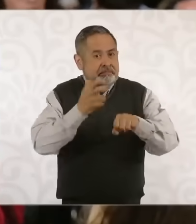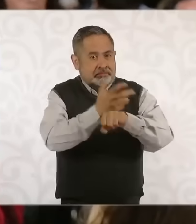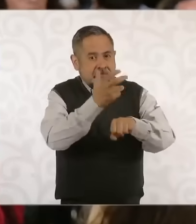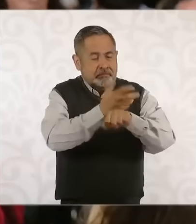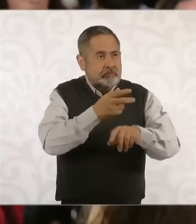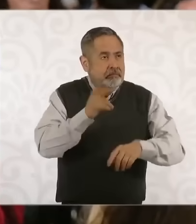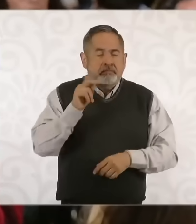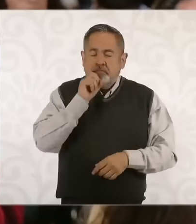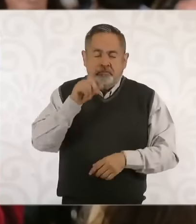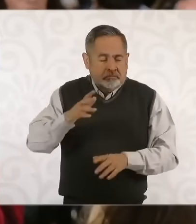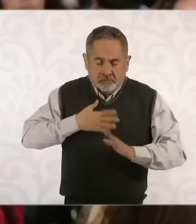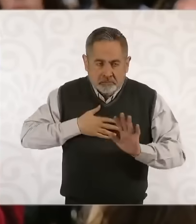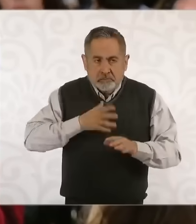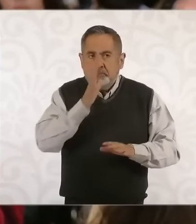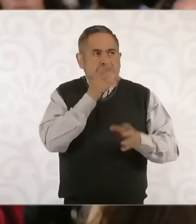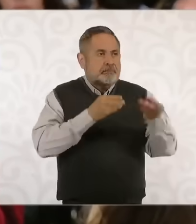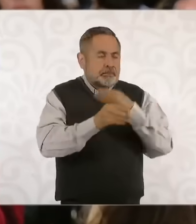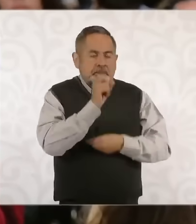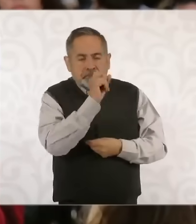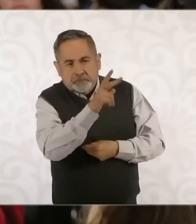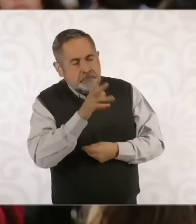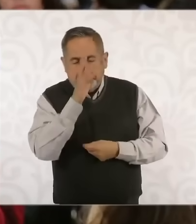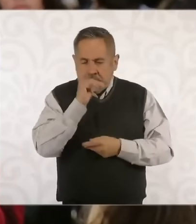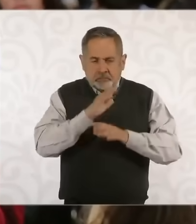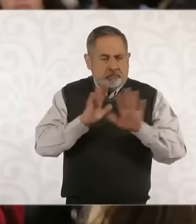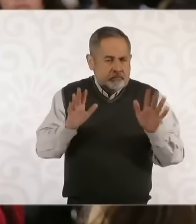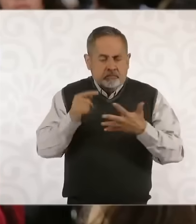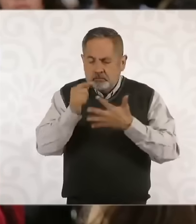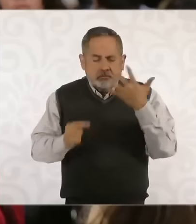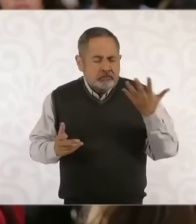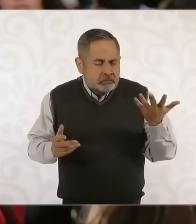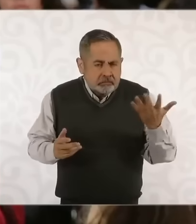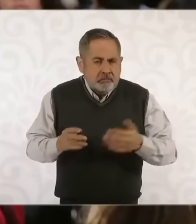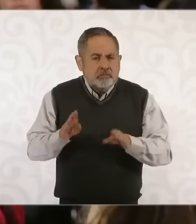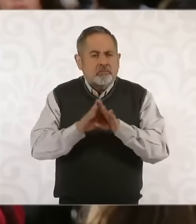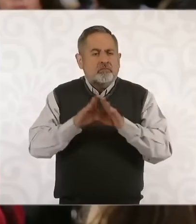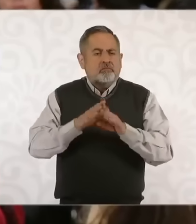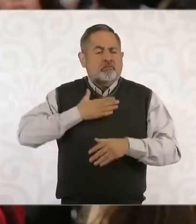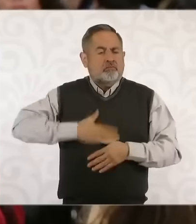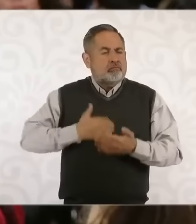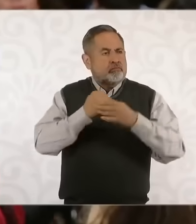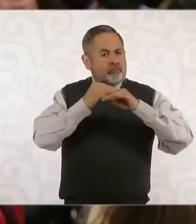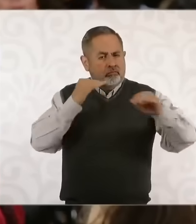considerado innegociables, ¿cómo eh precisamente equilibrar estos dos aspectos? la responsabilidad